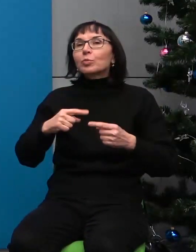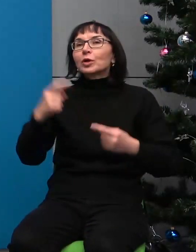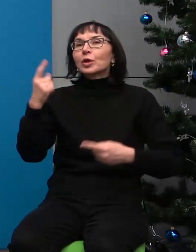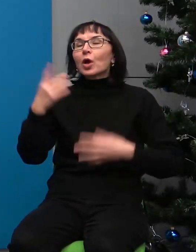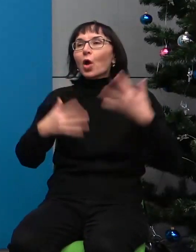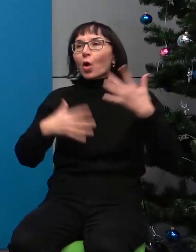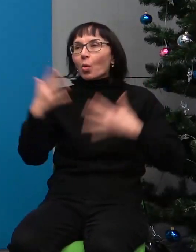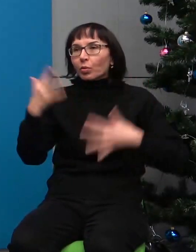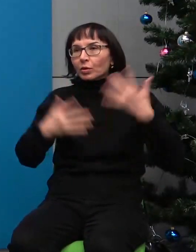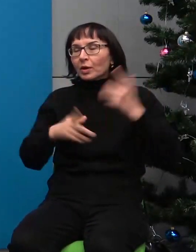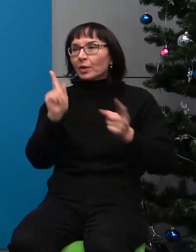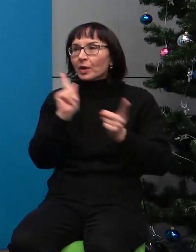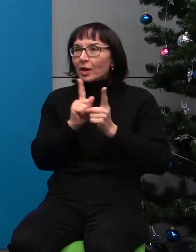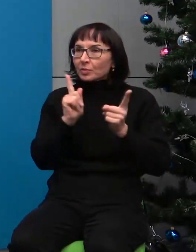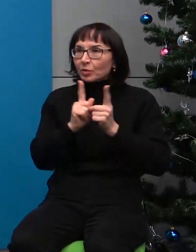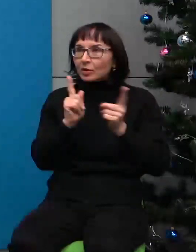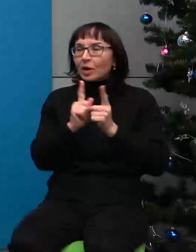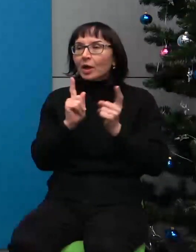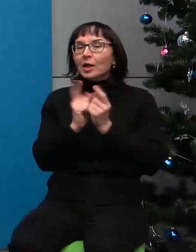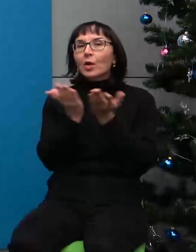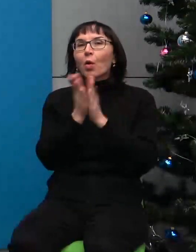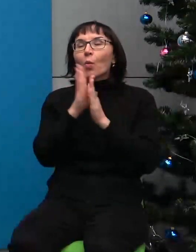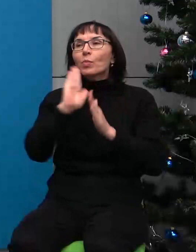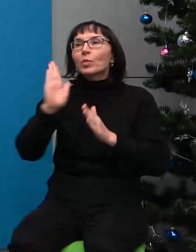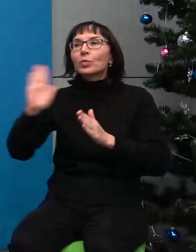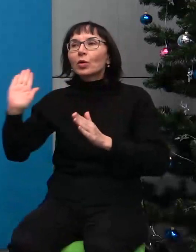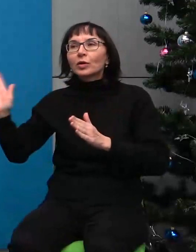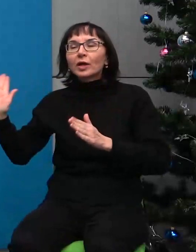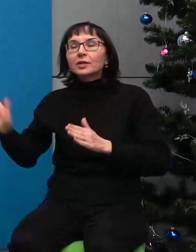na spotkaniu w Miejskiej Bibliotece Publicznej w Szczecinie.